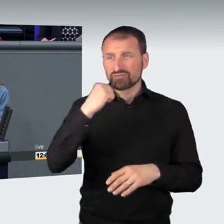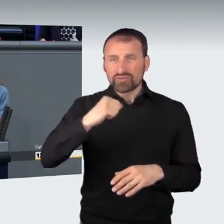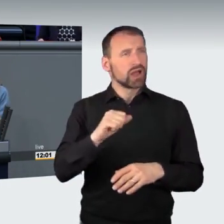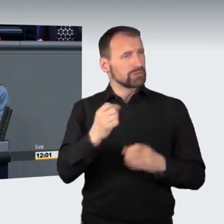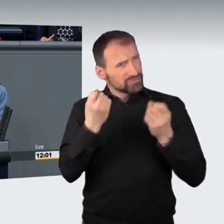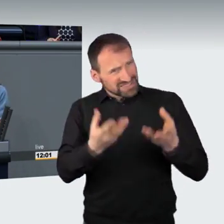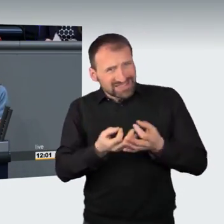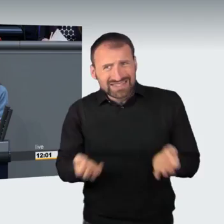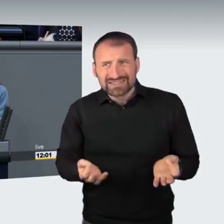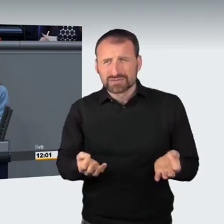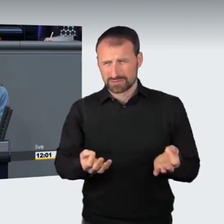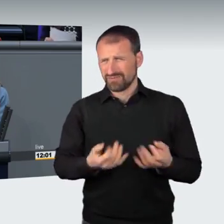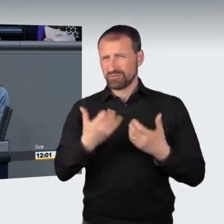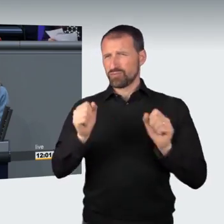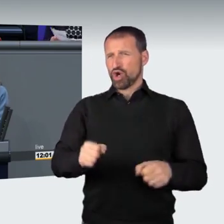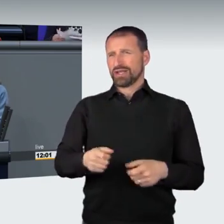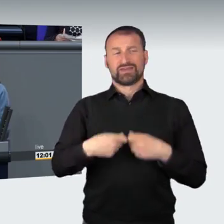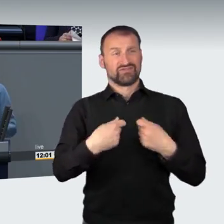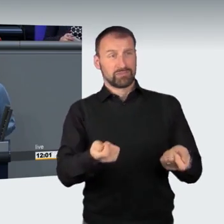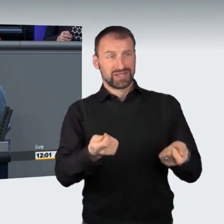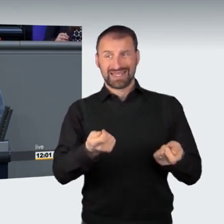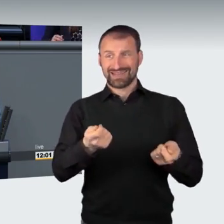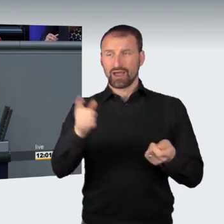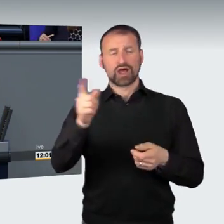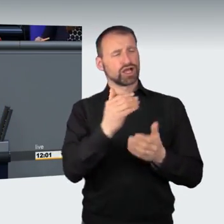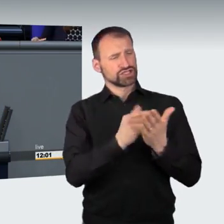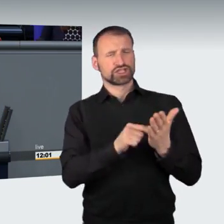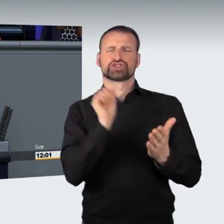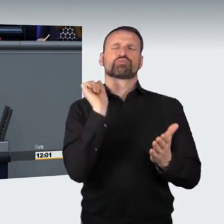wenn er sich nicht an Gesetze hält. Das Umgehen der Mietpreisbremse